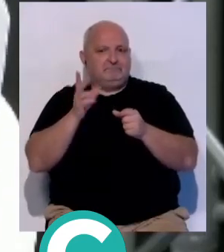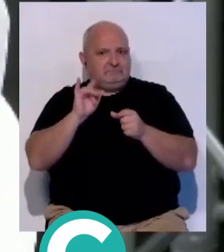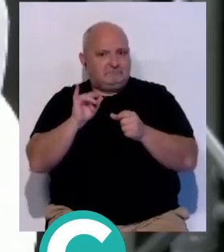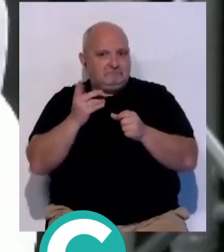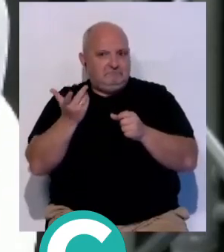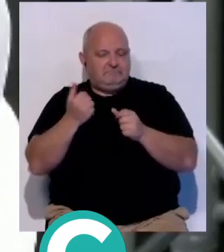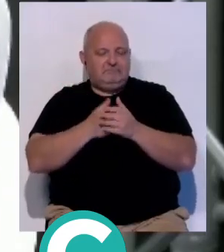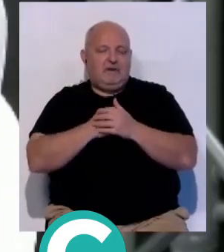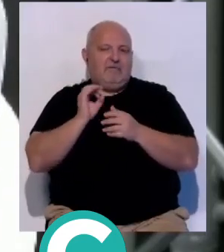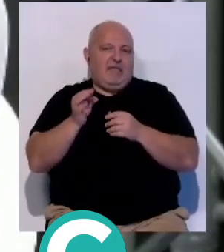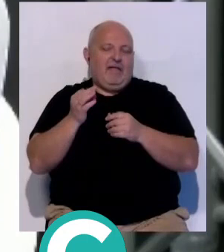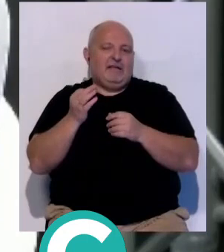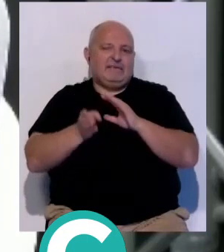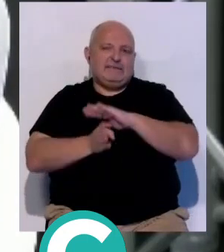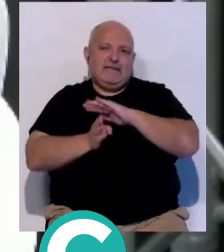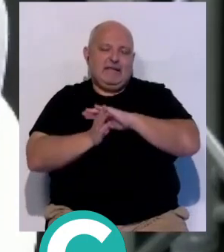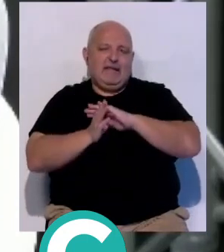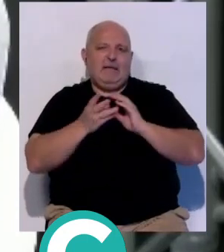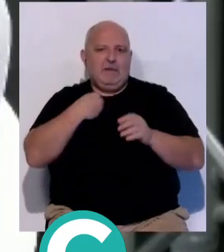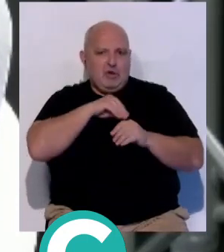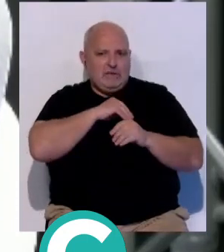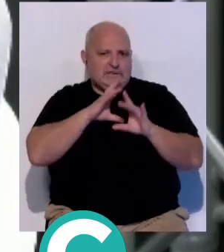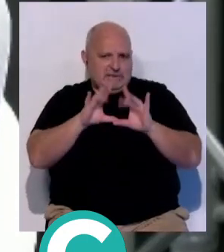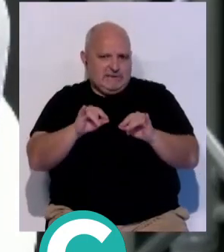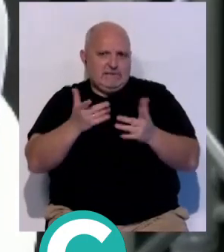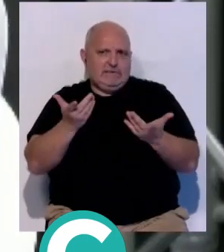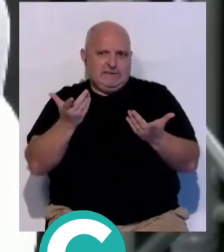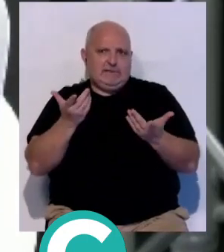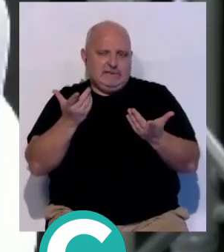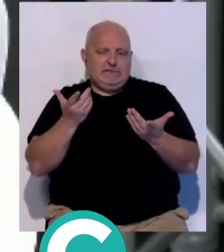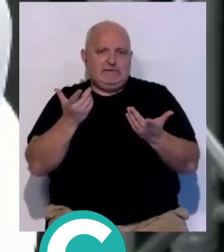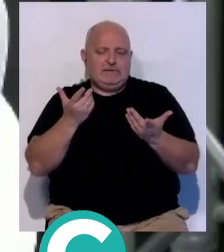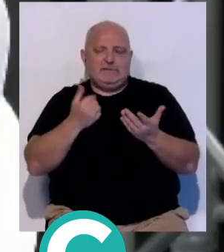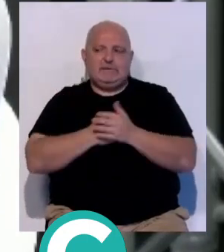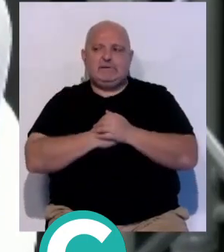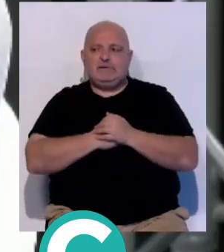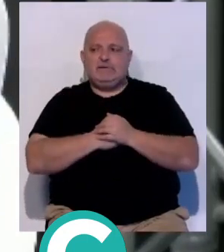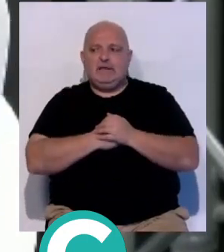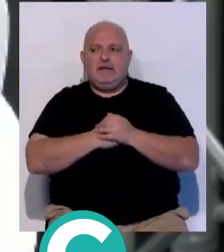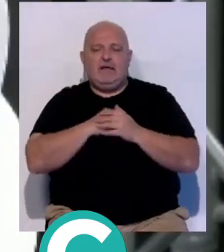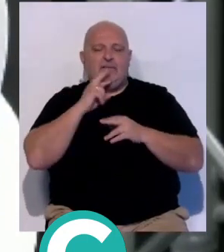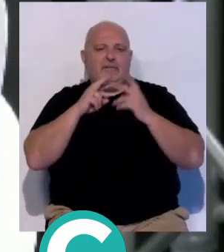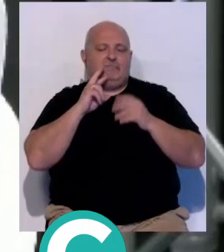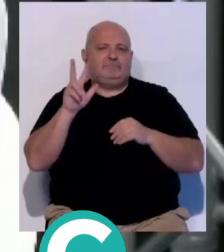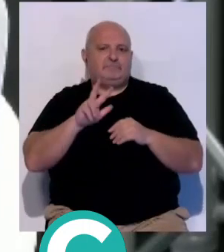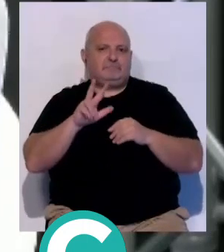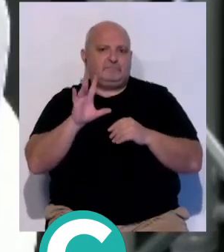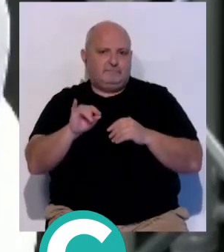Es verdad que seguimos siendo españoles seguimos siendo hablando el Castellano y luego lo que decía